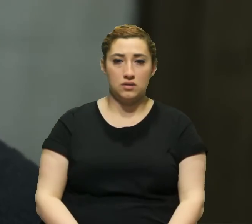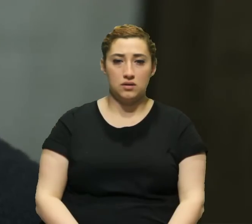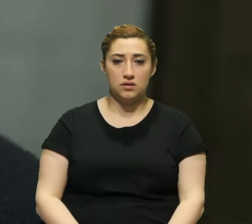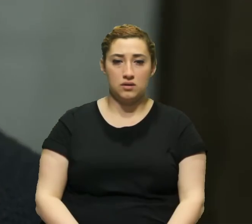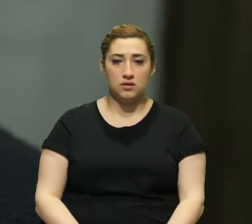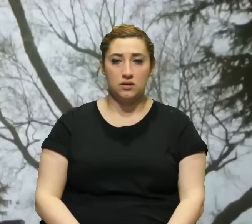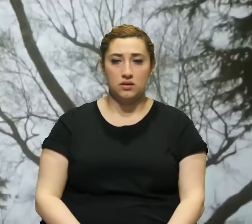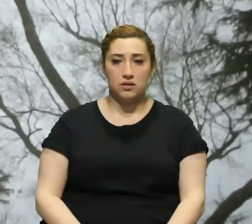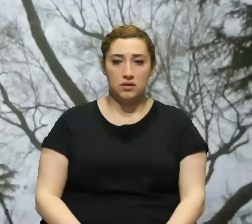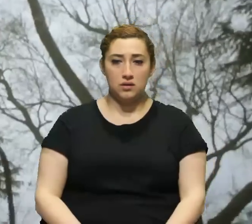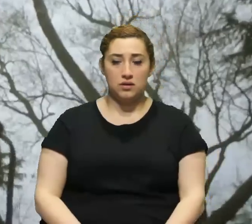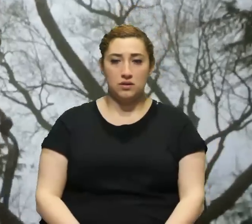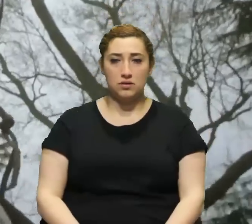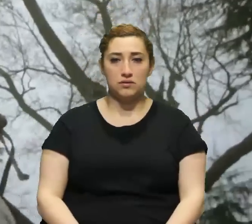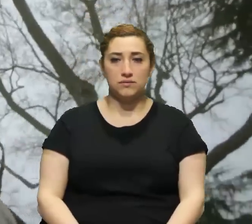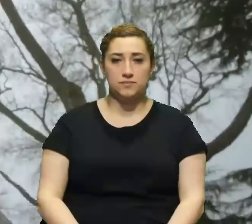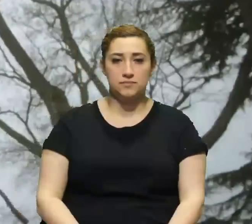(At kişneme sesi)